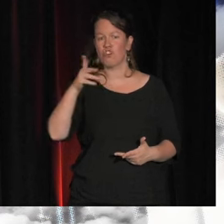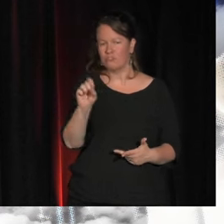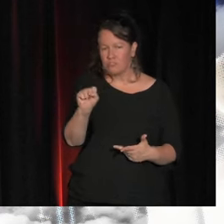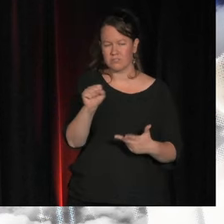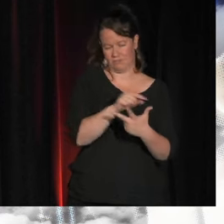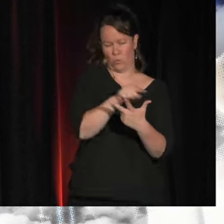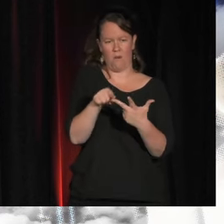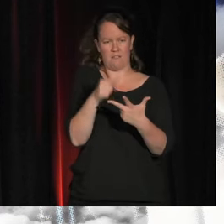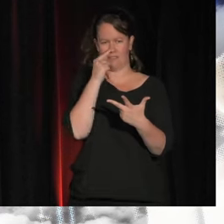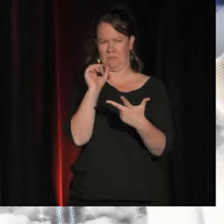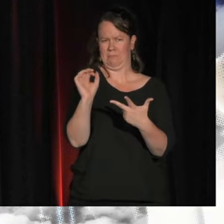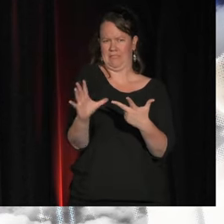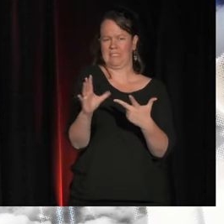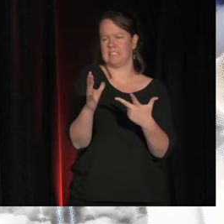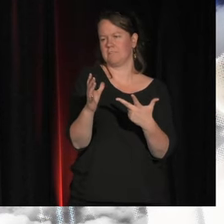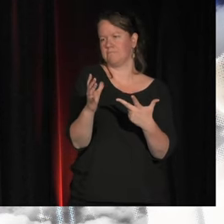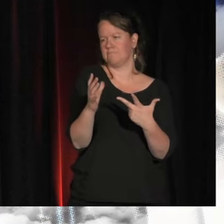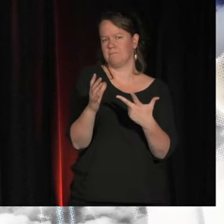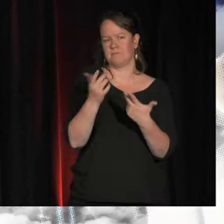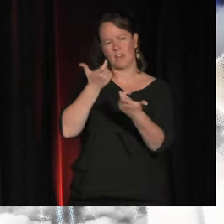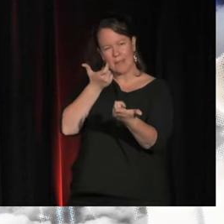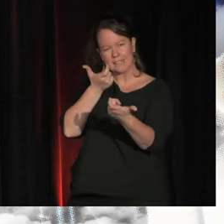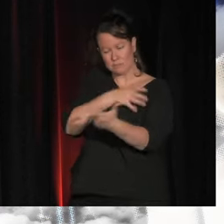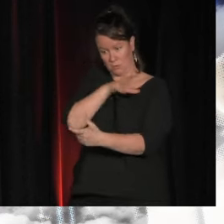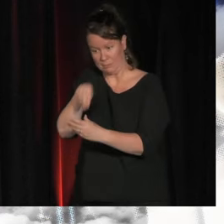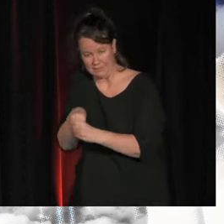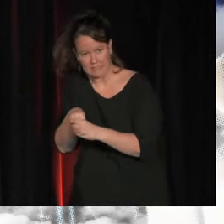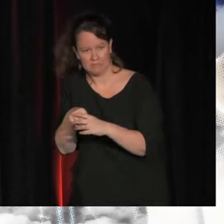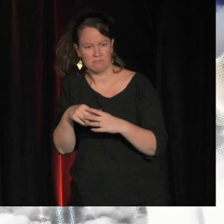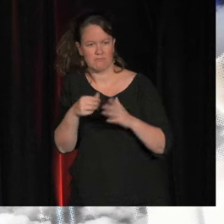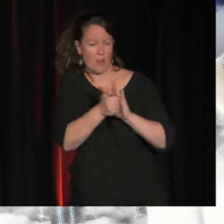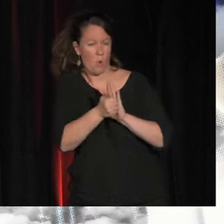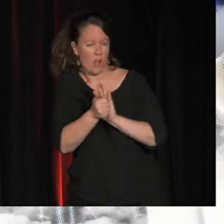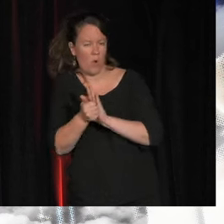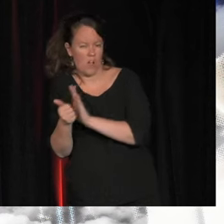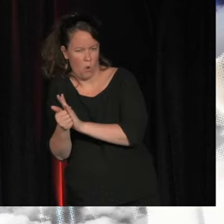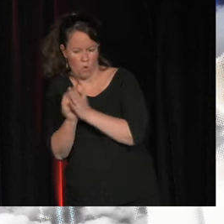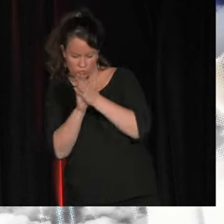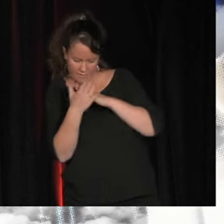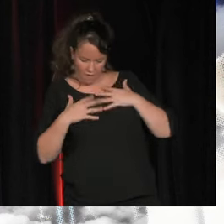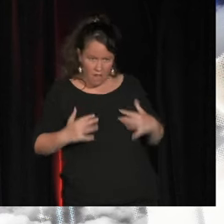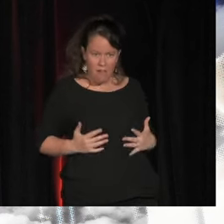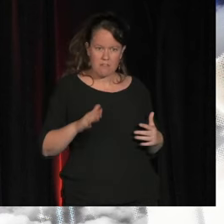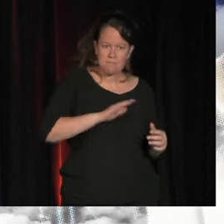Donc, il y a une petite tendance de faire des FPS avec des héros qui ont Ce n'est pas (qu'une) petite tendance. Non, ils sont tous morts.